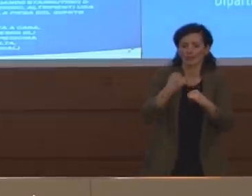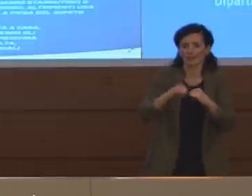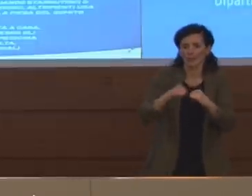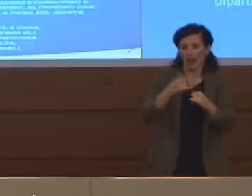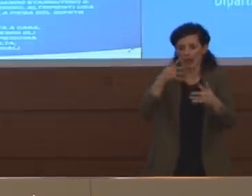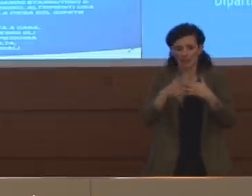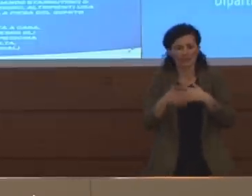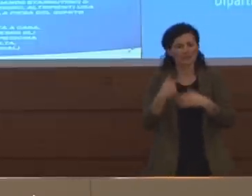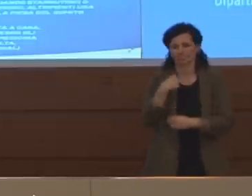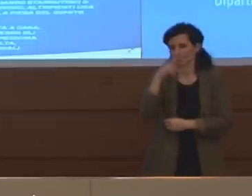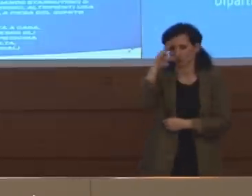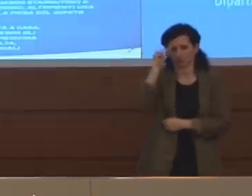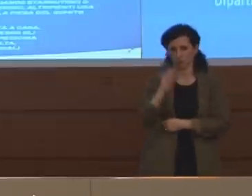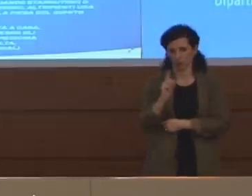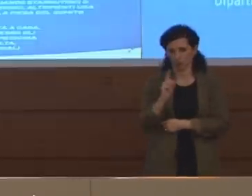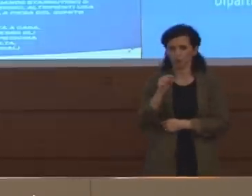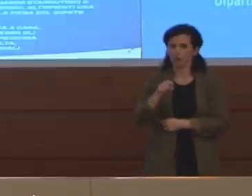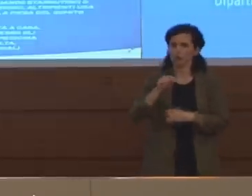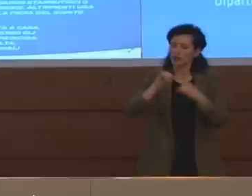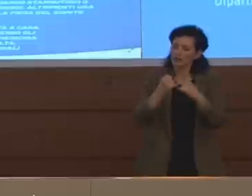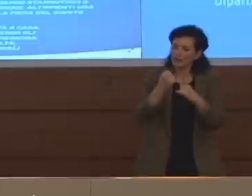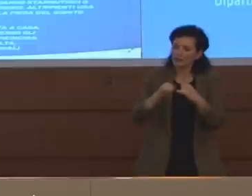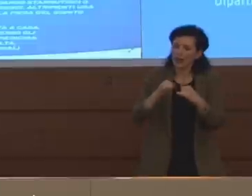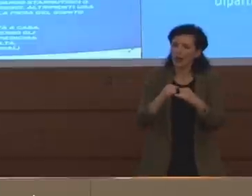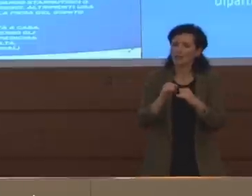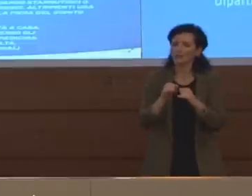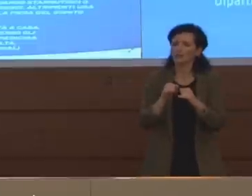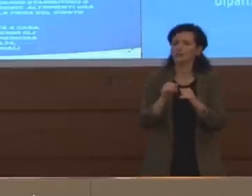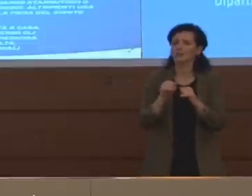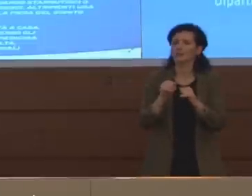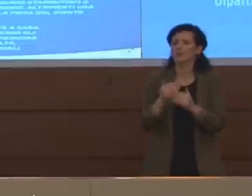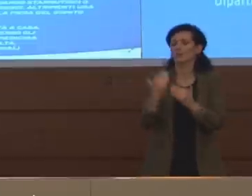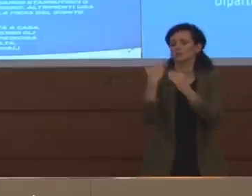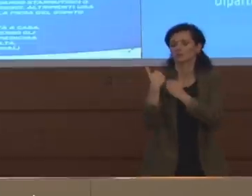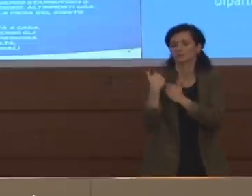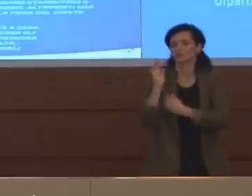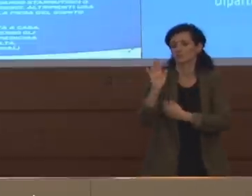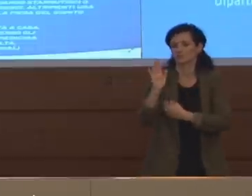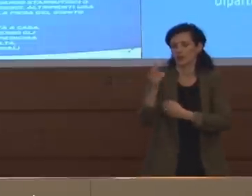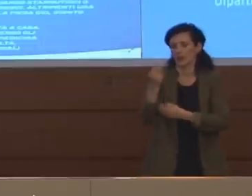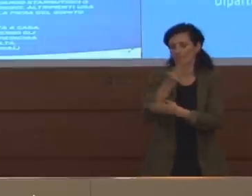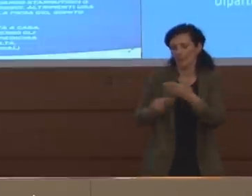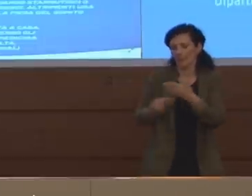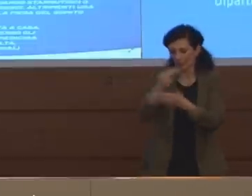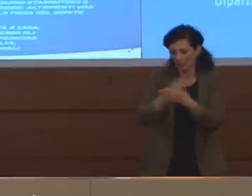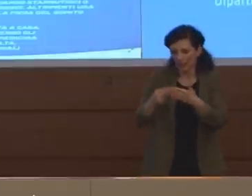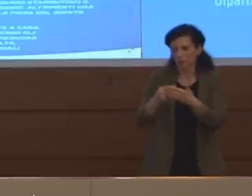si tratta di dettagli che riguardano la pianificazione sanitaria e in parte